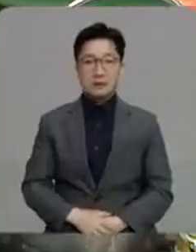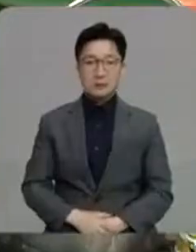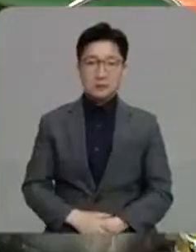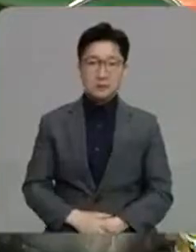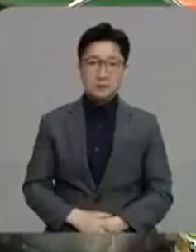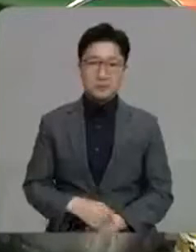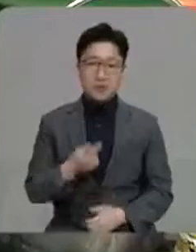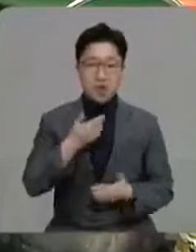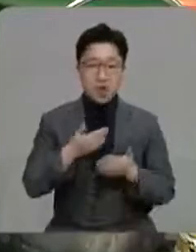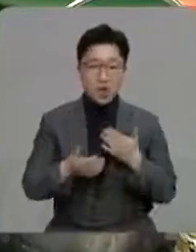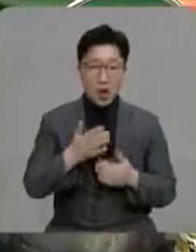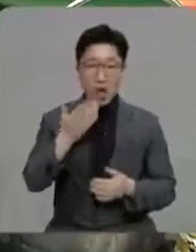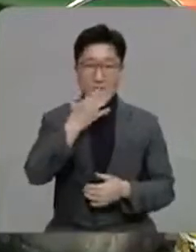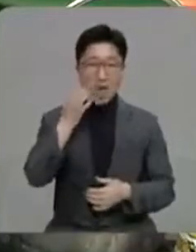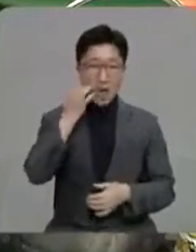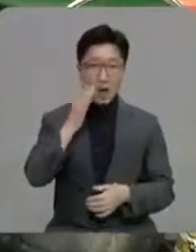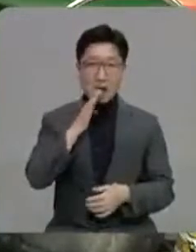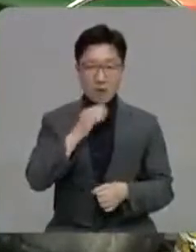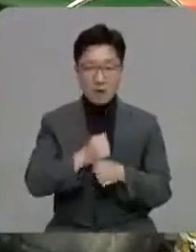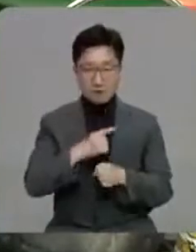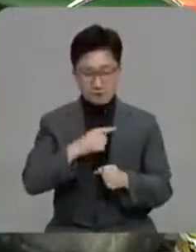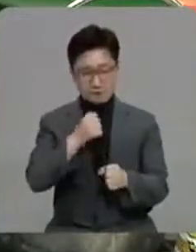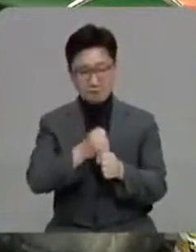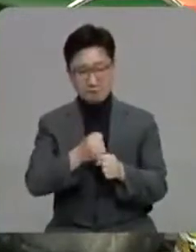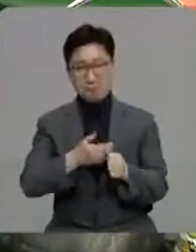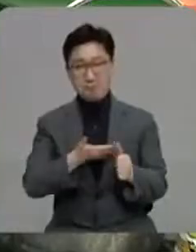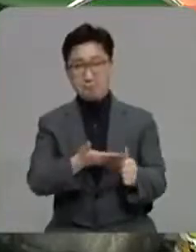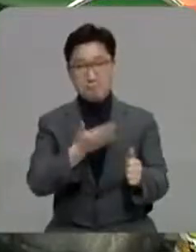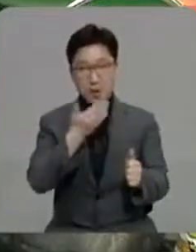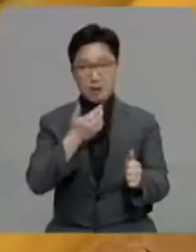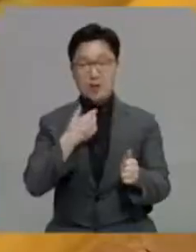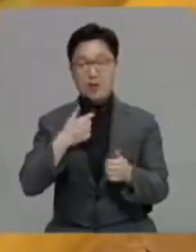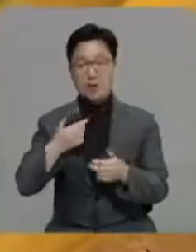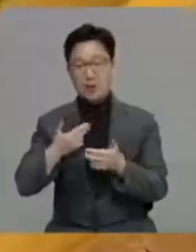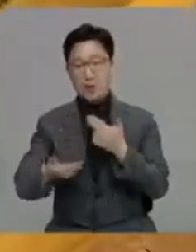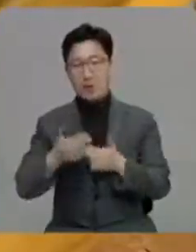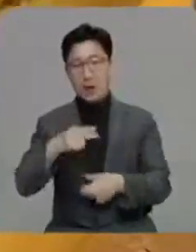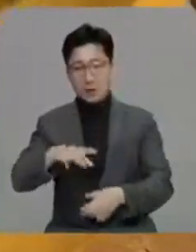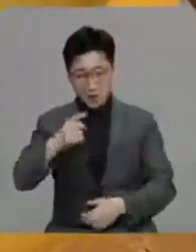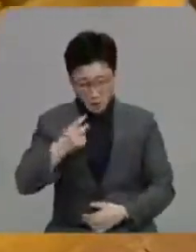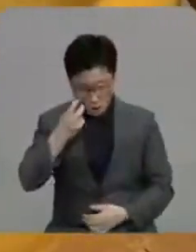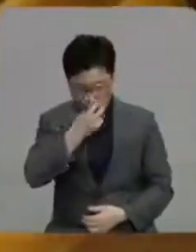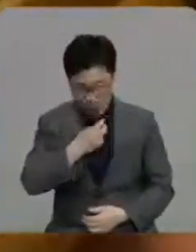꿀과 로열젤리 등을 생산할 수 있는데 양봉협회가 1차 검사를 통해 천연